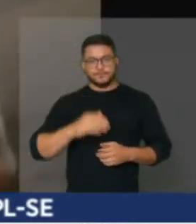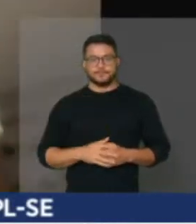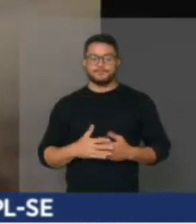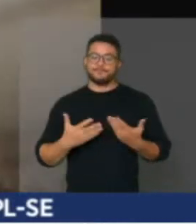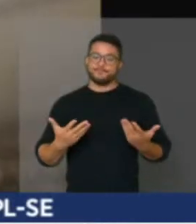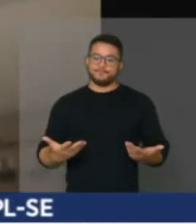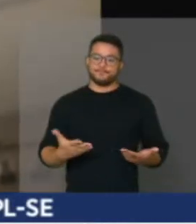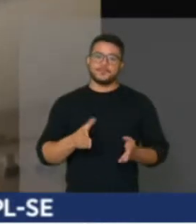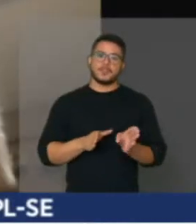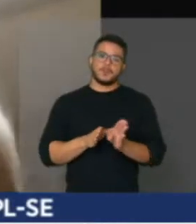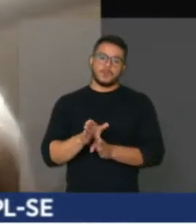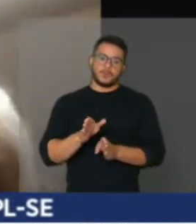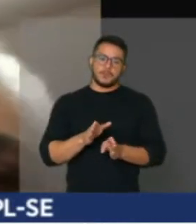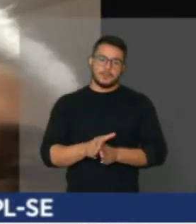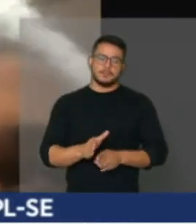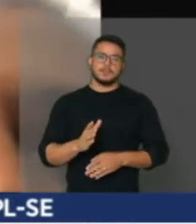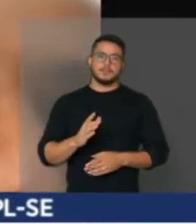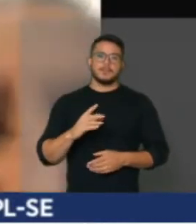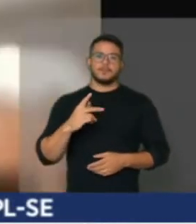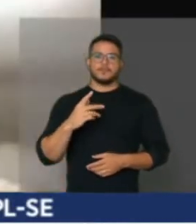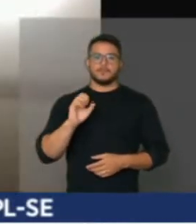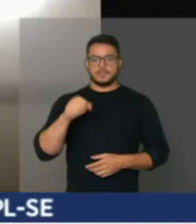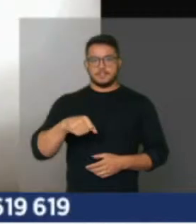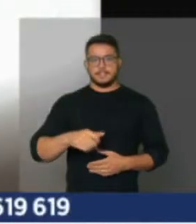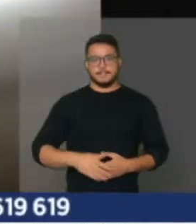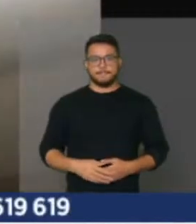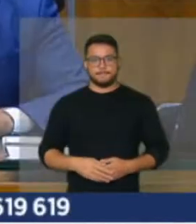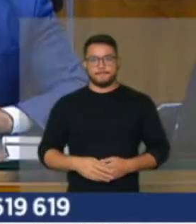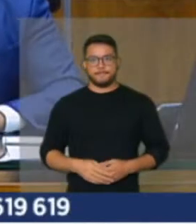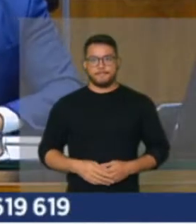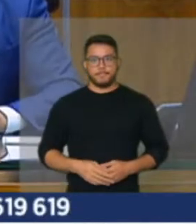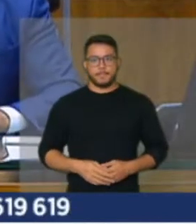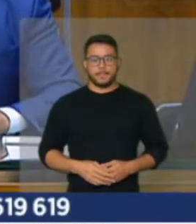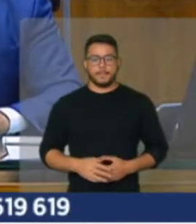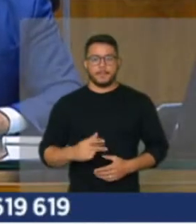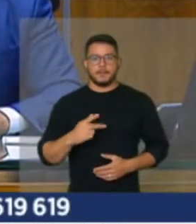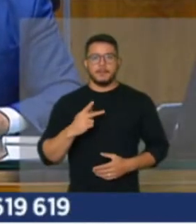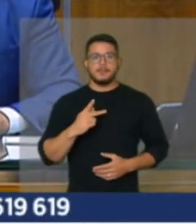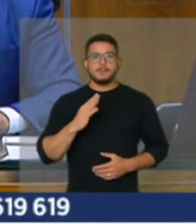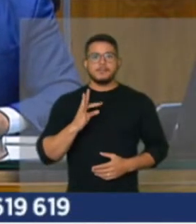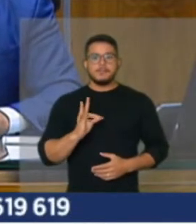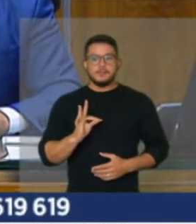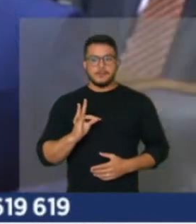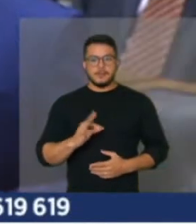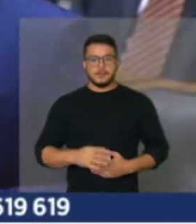ALBERTO. OBRIGADO, PRESIDENTE. -- [PRESIDENTE]: COMO VOTA O PP, DEPUTADO CACÁLEÃ O. [DEPUTADO]: PRESIDENTE EU SEMPRE DIGO